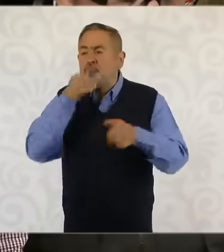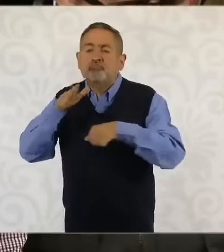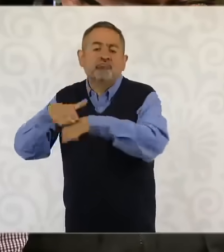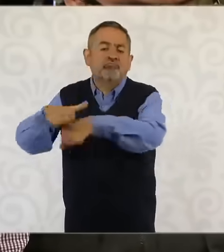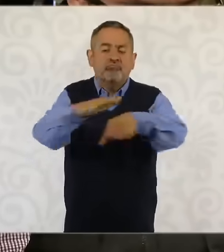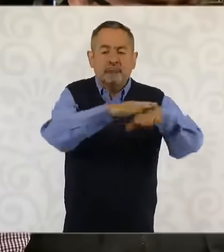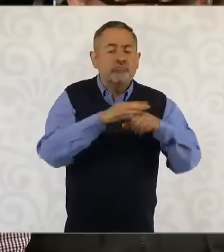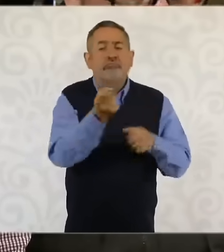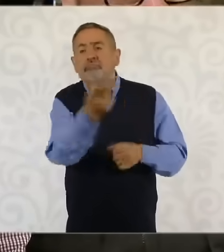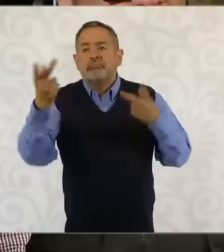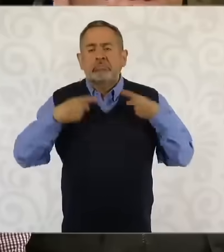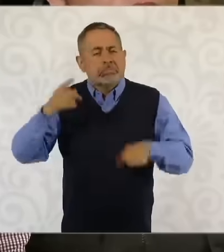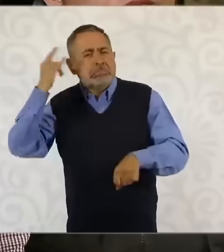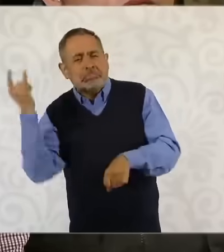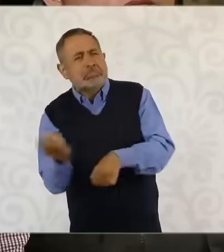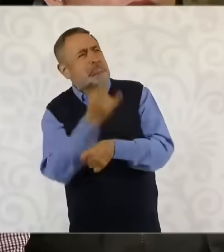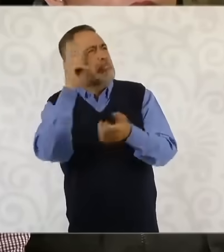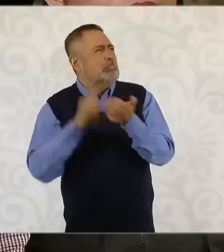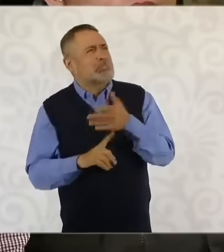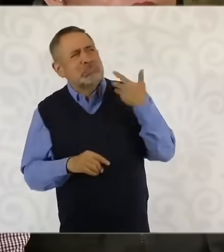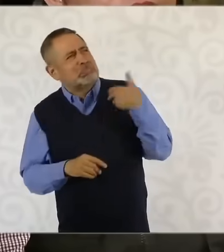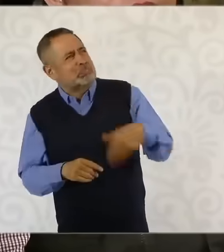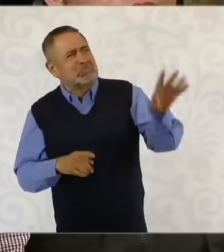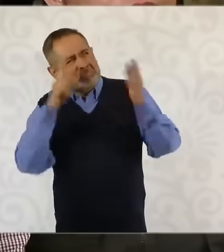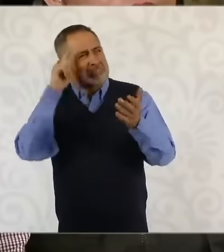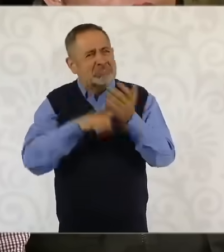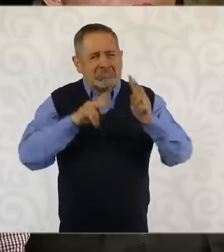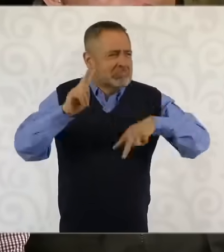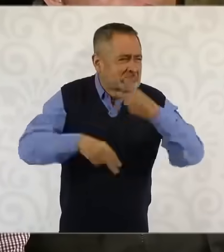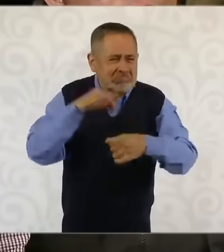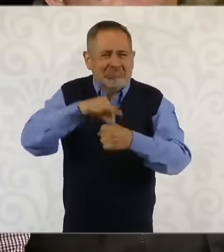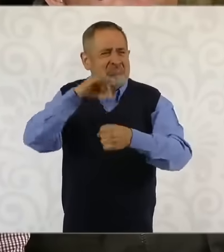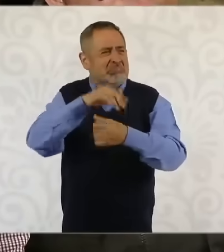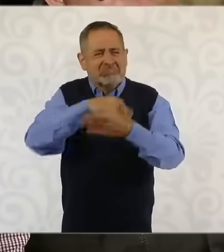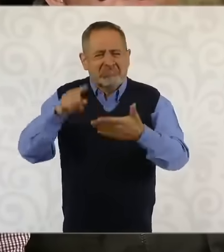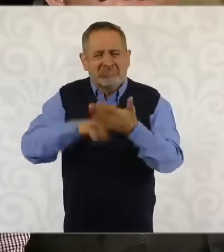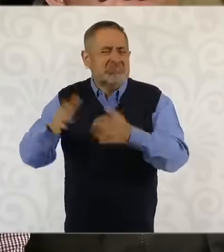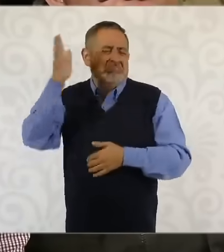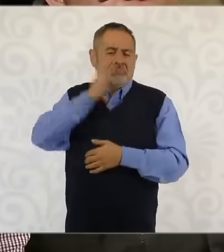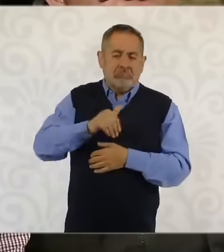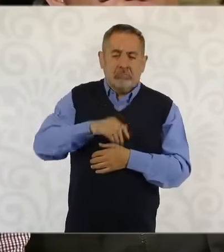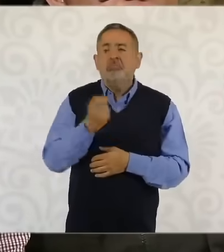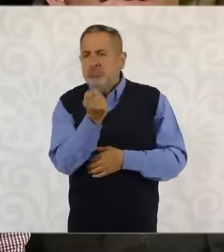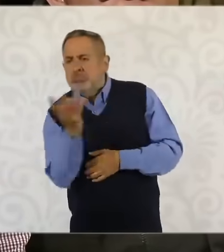decepcionadas que ya ni siquiera quisieron ir hoy a las urnas a elegir algunas fueron porque pues